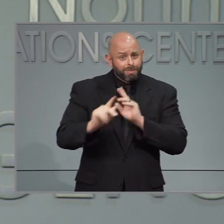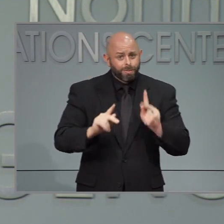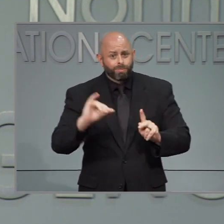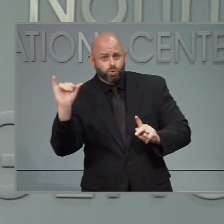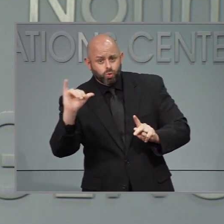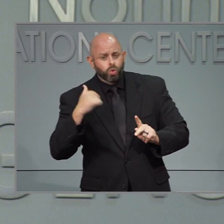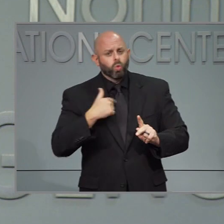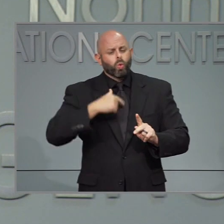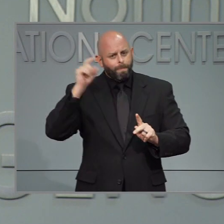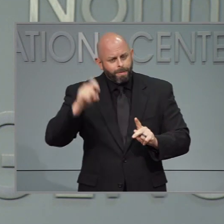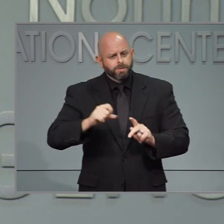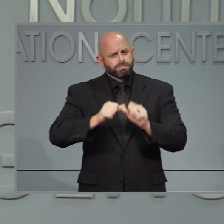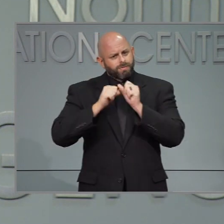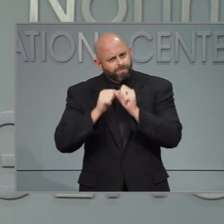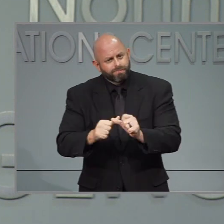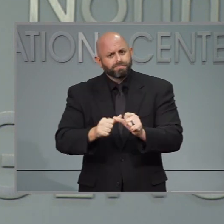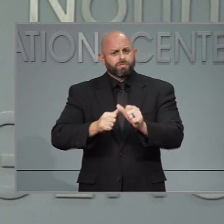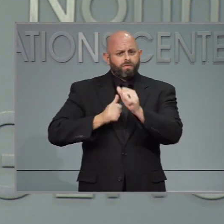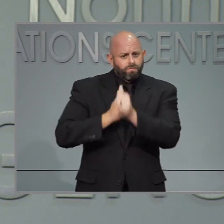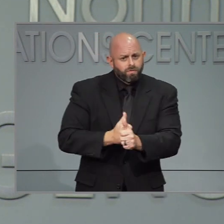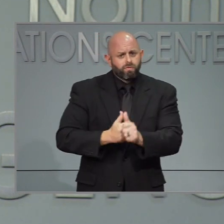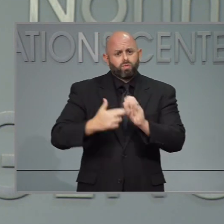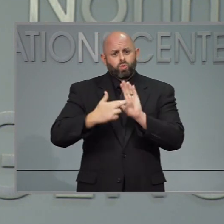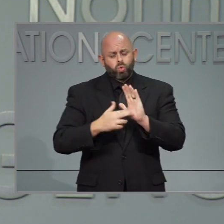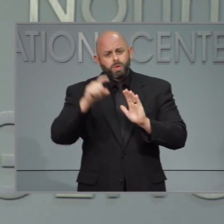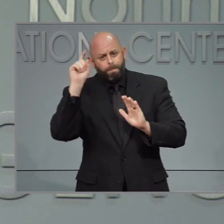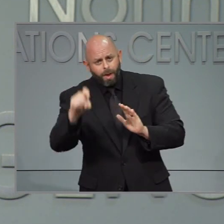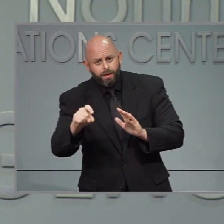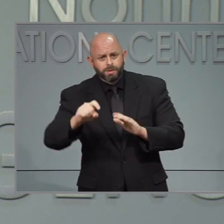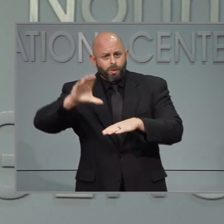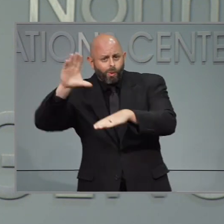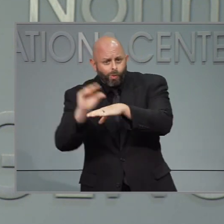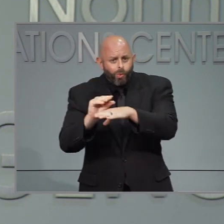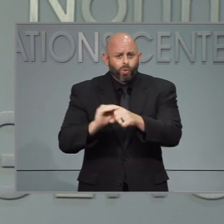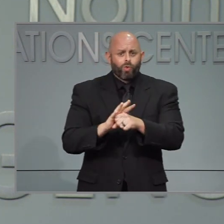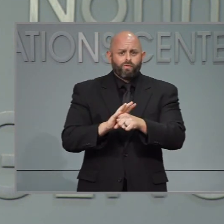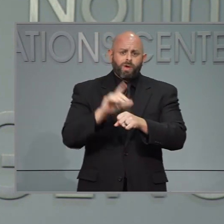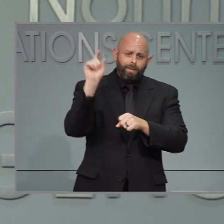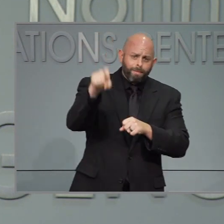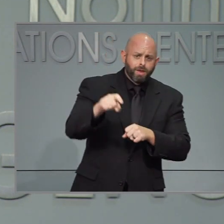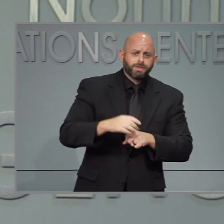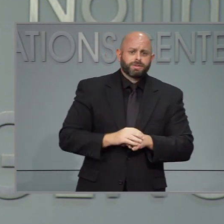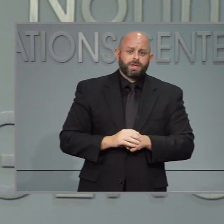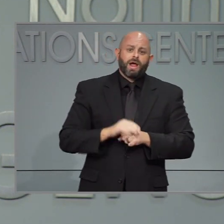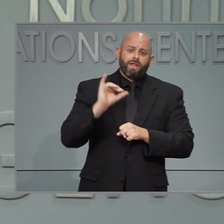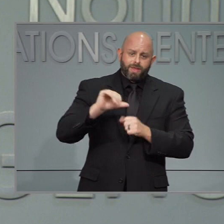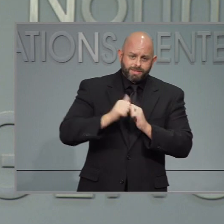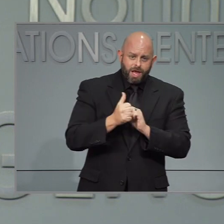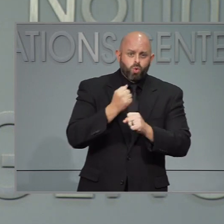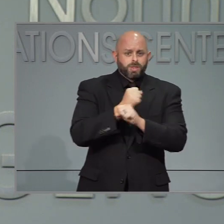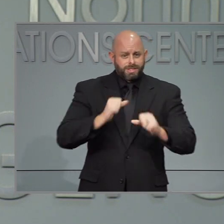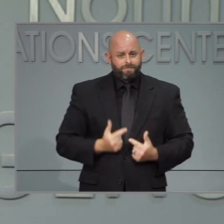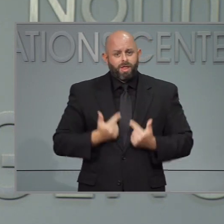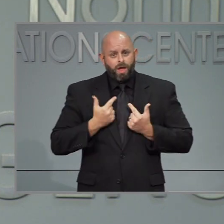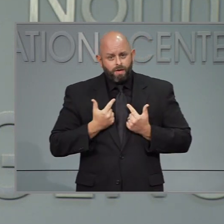la gente se está enfermando y se está muriendo y nosotros tenemos que hacer lo necesario para reducir la propagación.